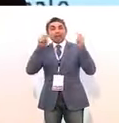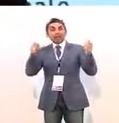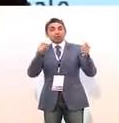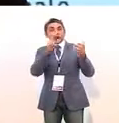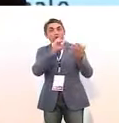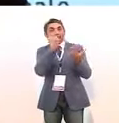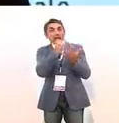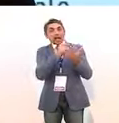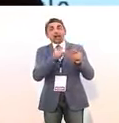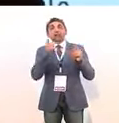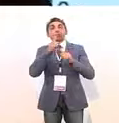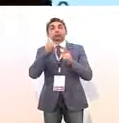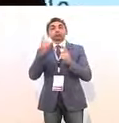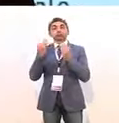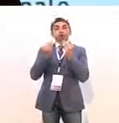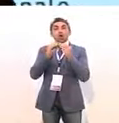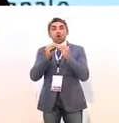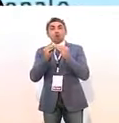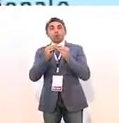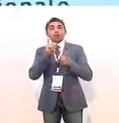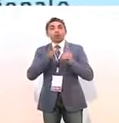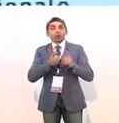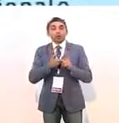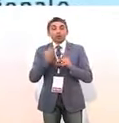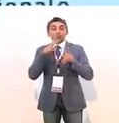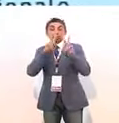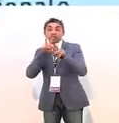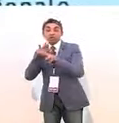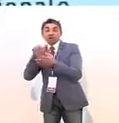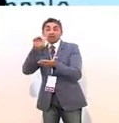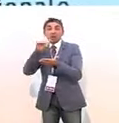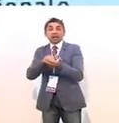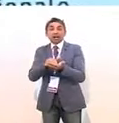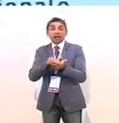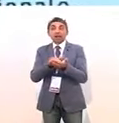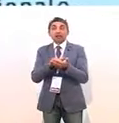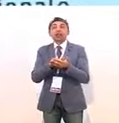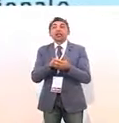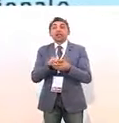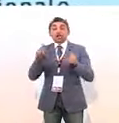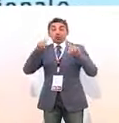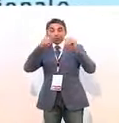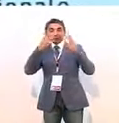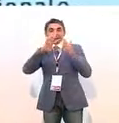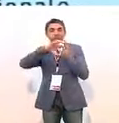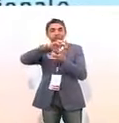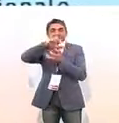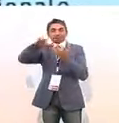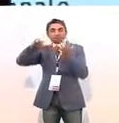di dinamiche politiche, di gestione e vigilanza bancaria, in questo intreccio così complesso